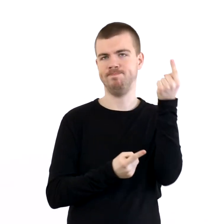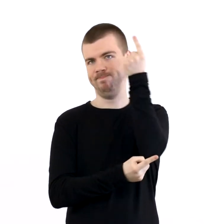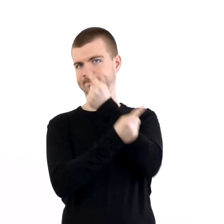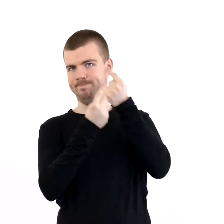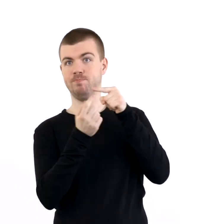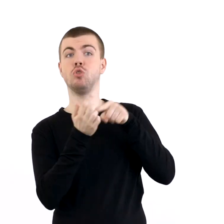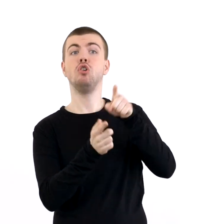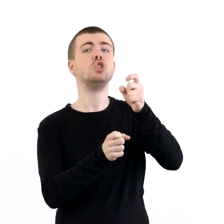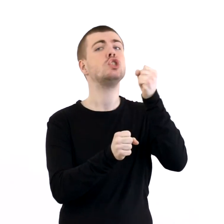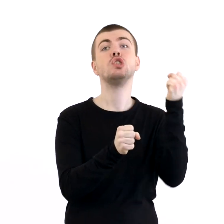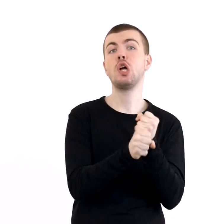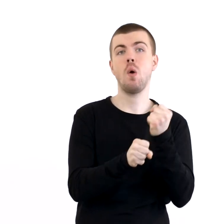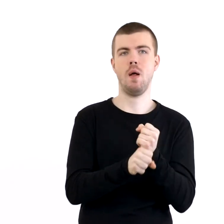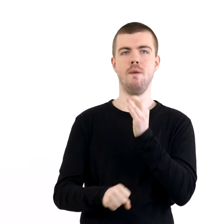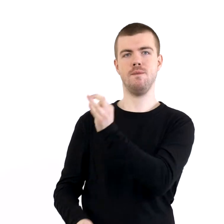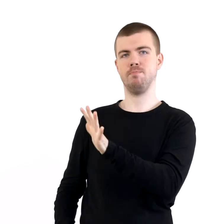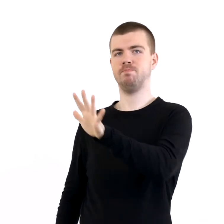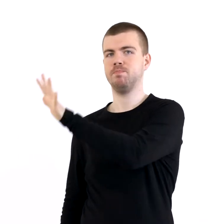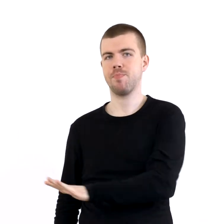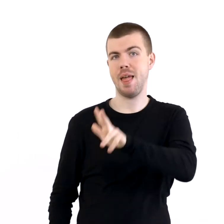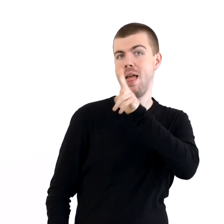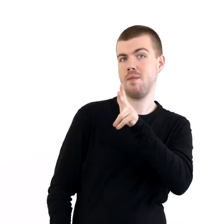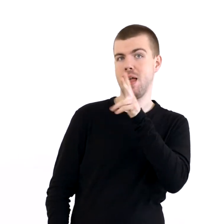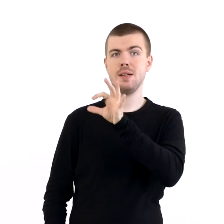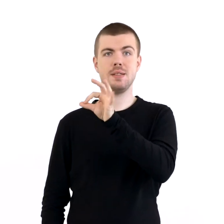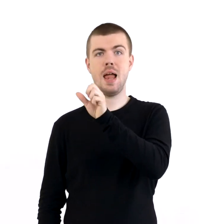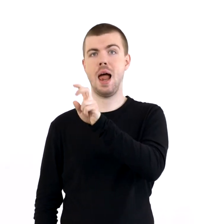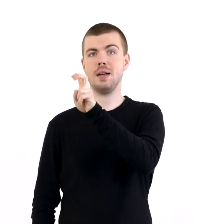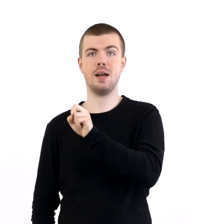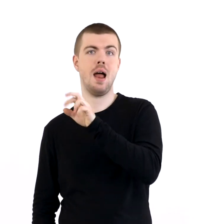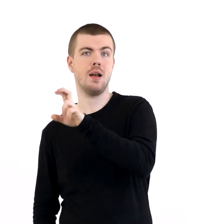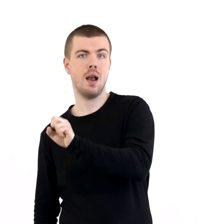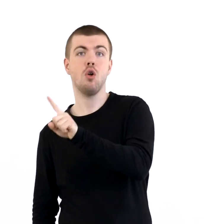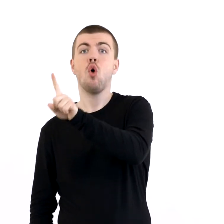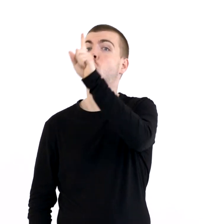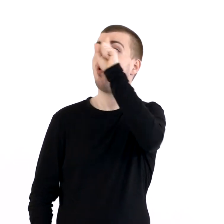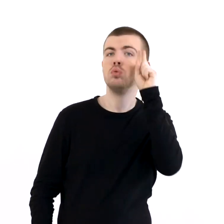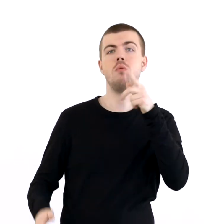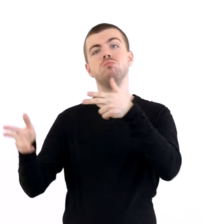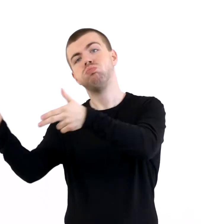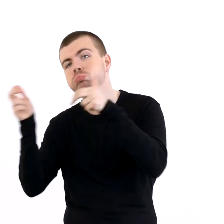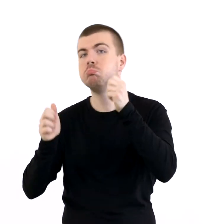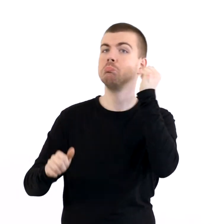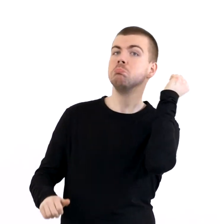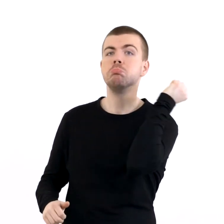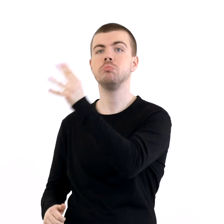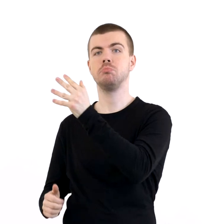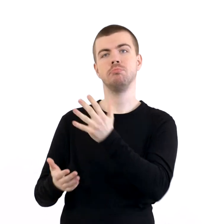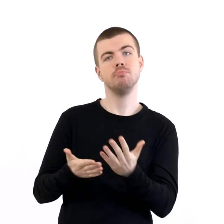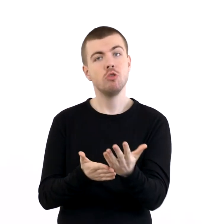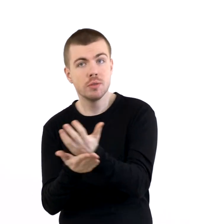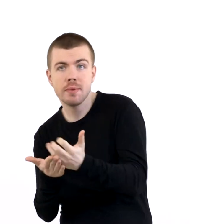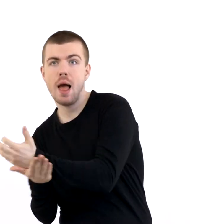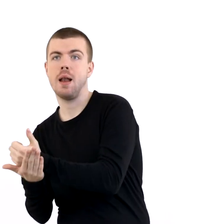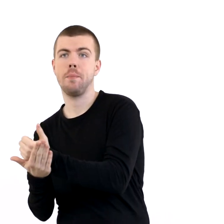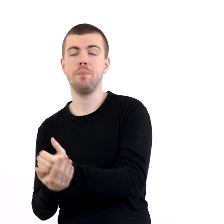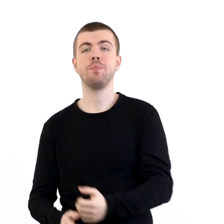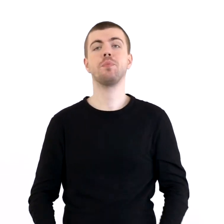Uważa się, że są dziełem społeczności łowiecko-zbierackich saharyjskiej Afryki.